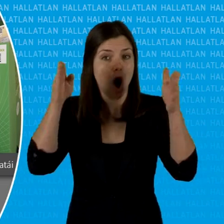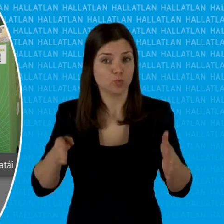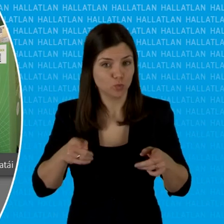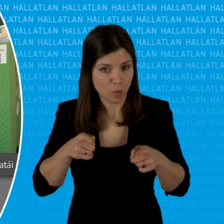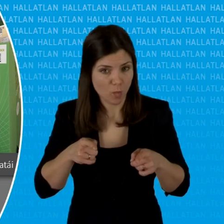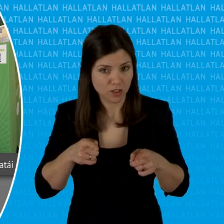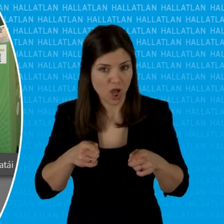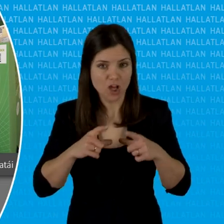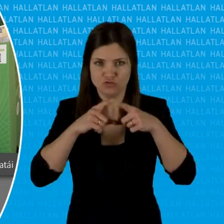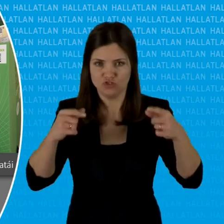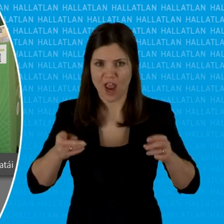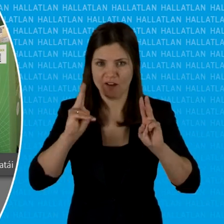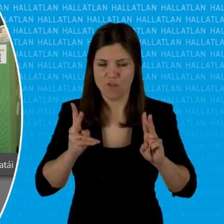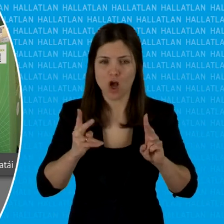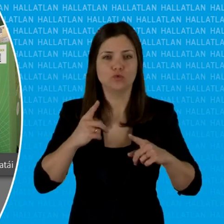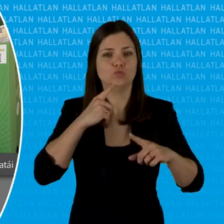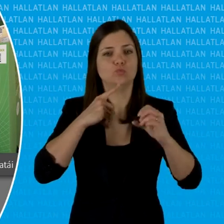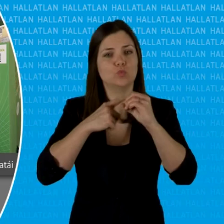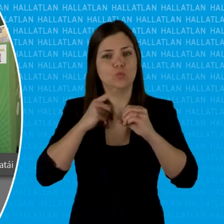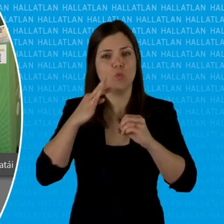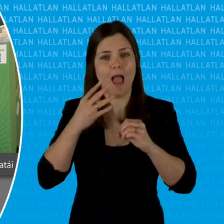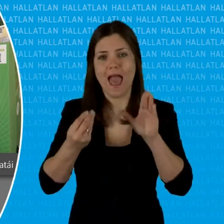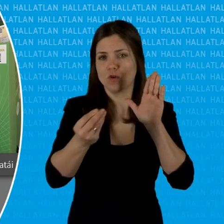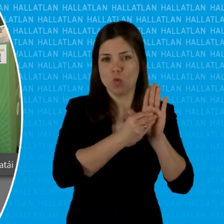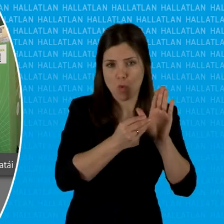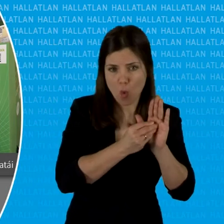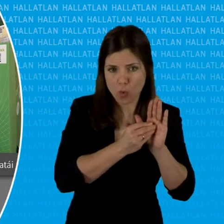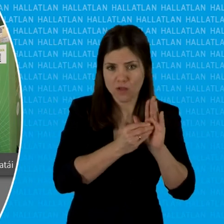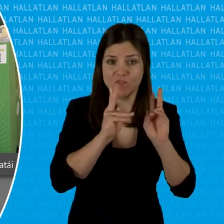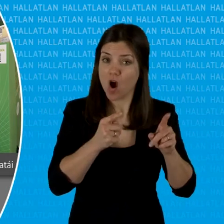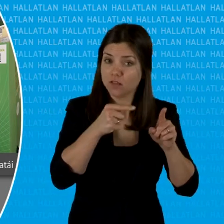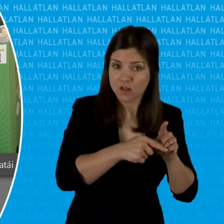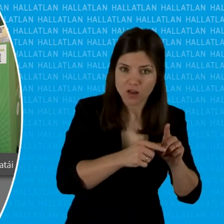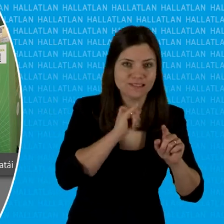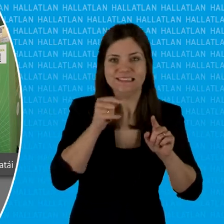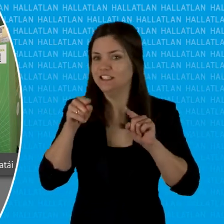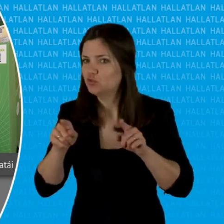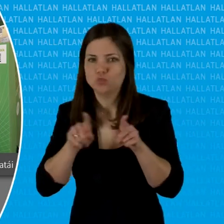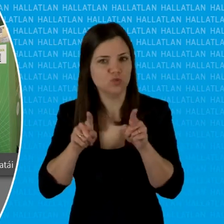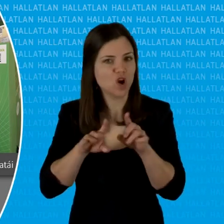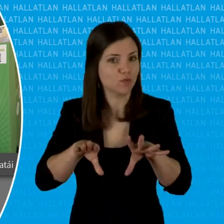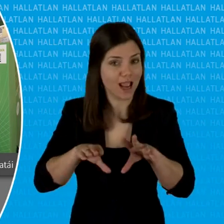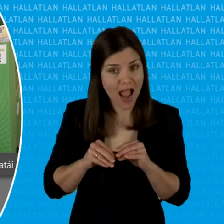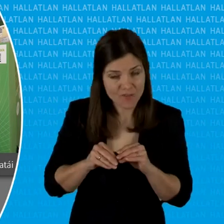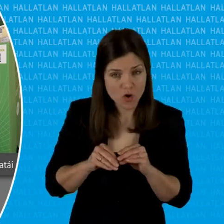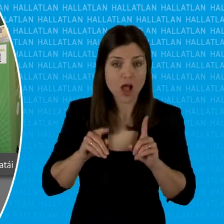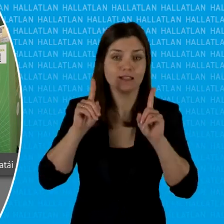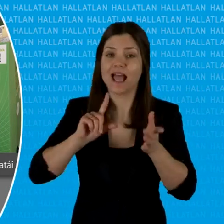Az automaták a QR kódos és az a nélküli csekkeket is elfogadják,